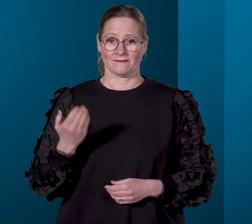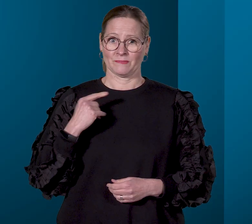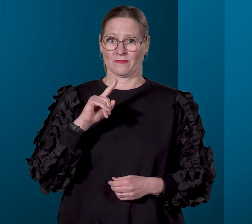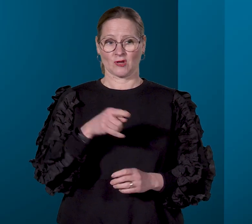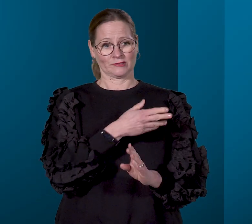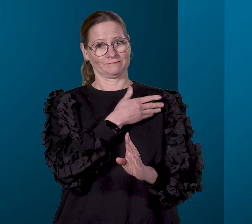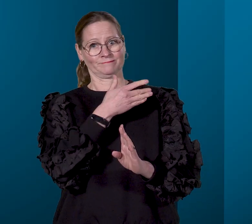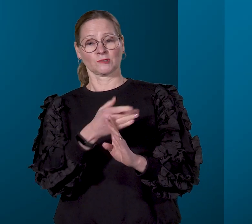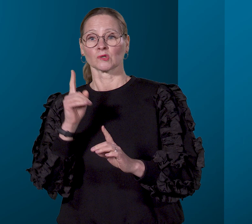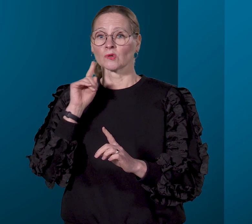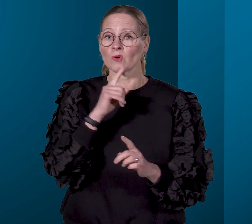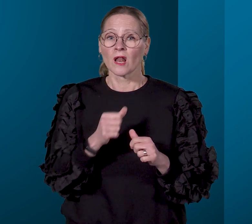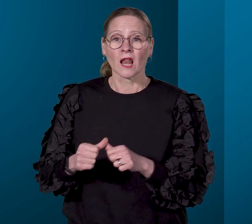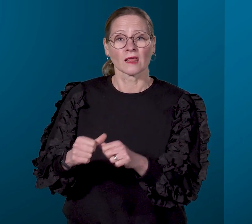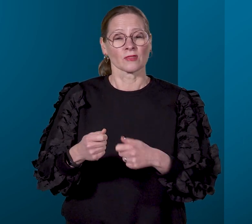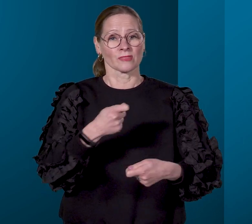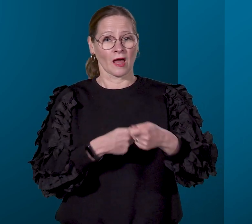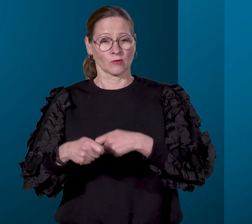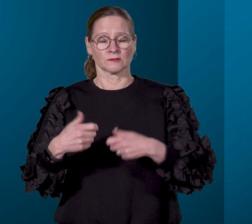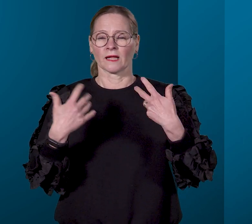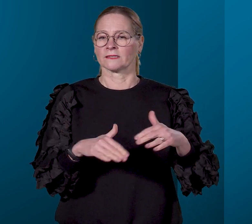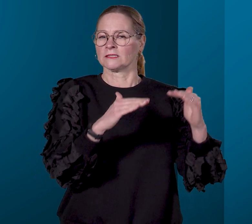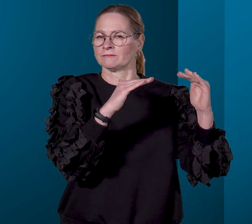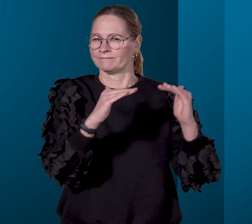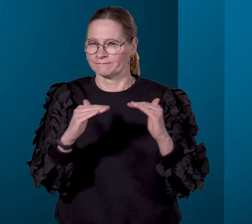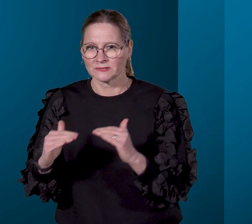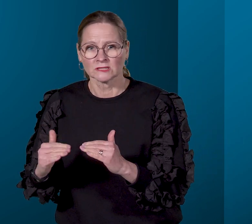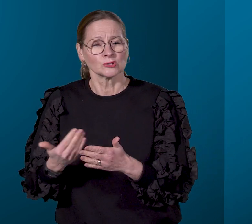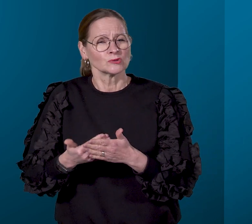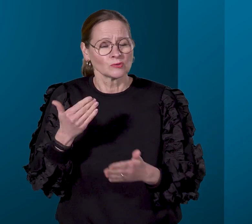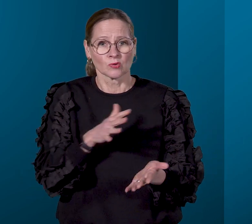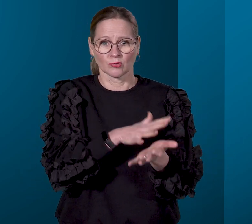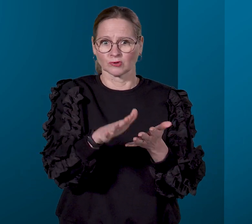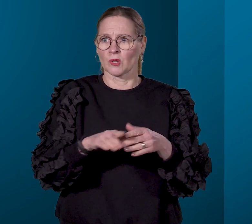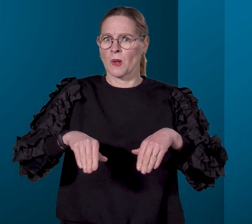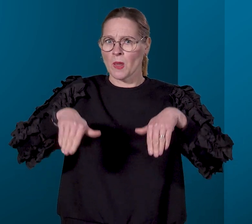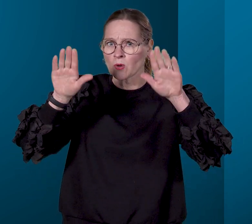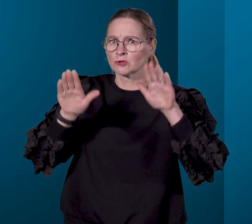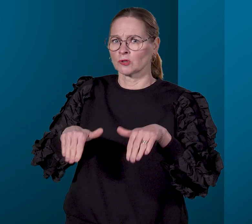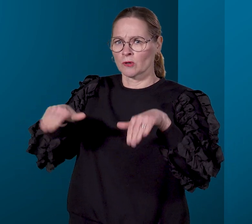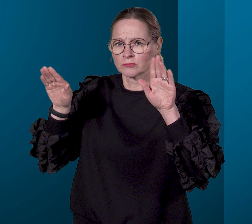Kuurojen Liiton talous on heikentynyt viime vuosina kustannusten nousun -